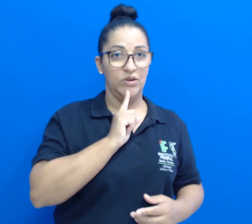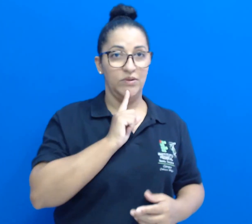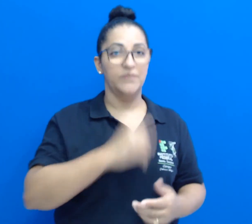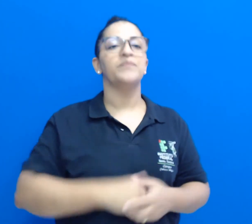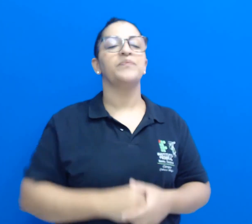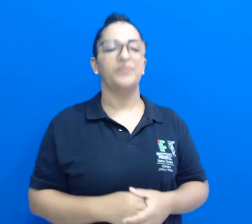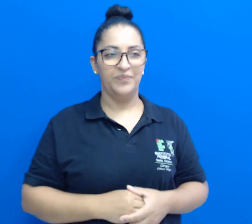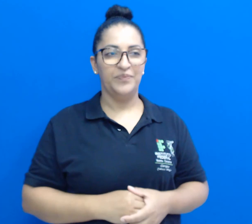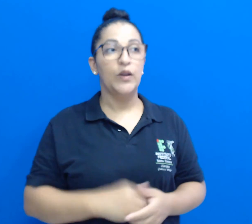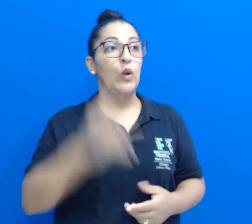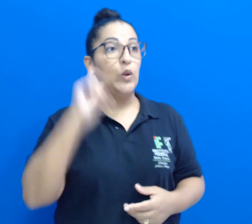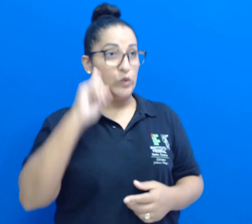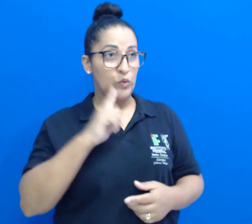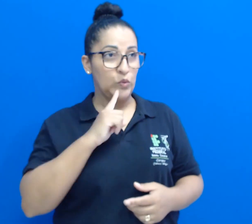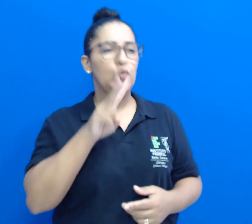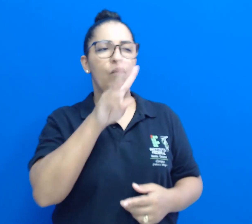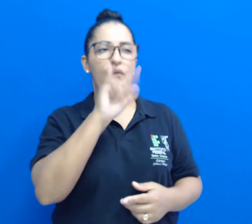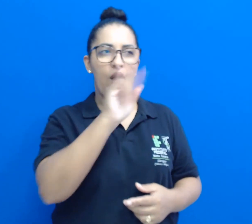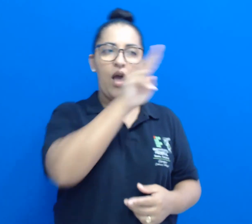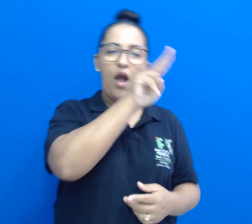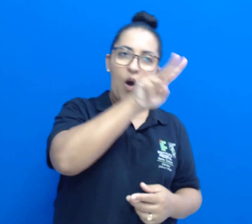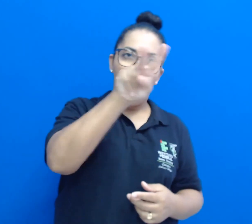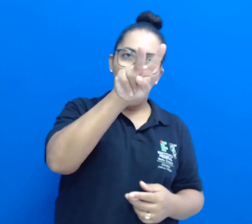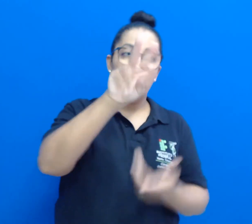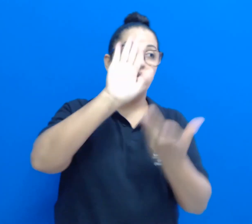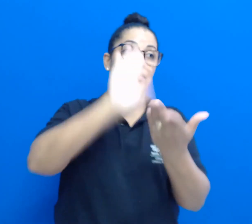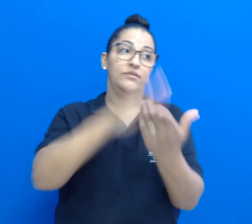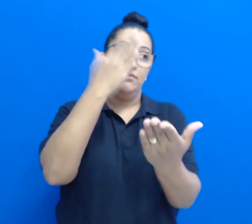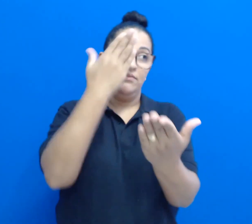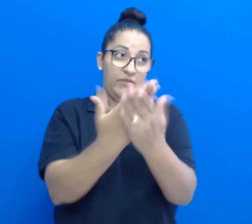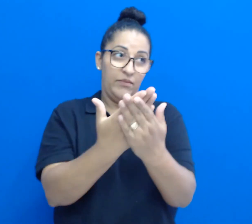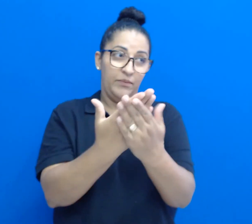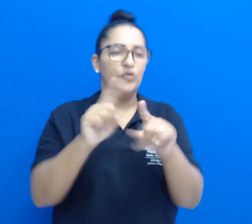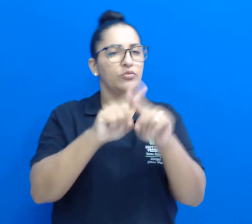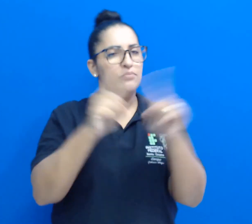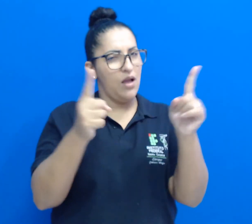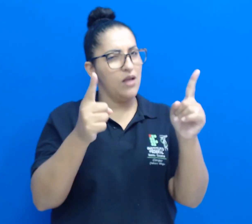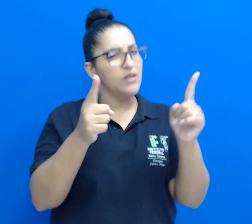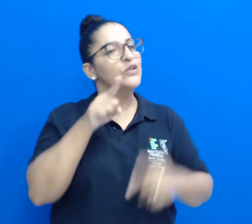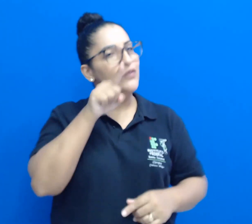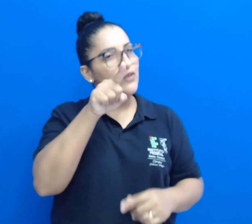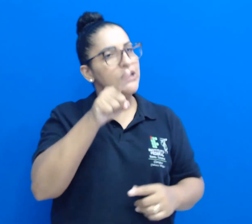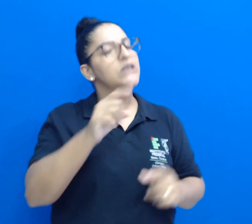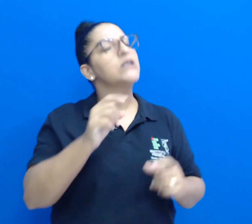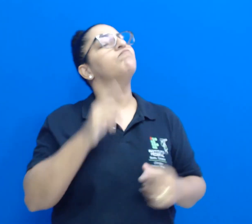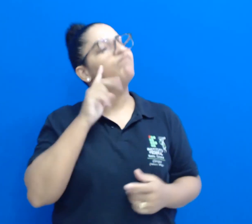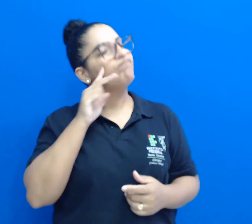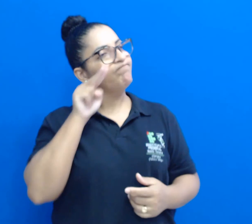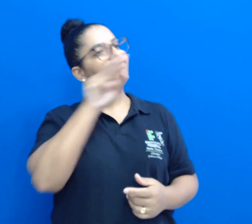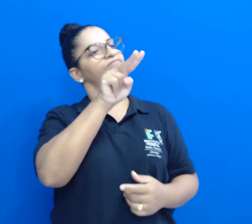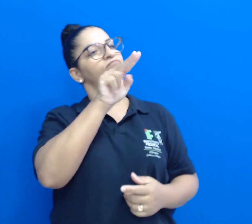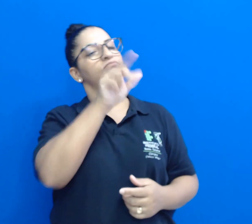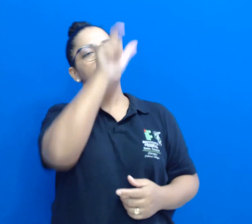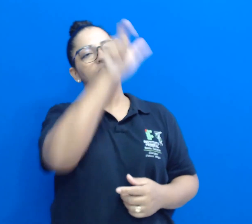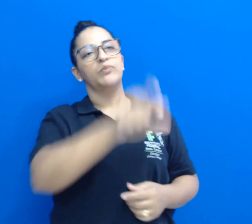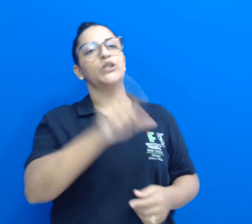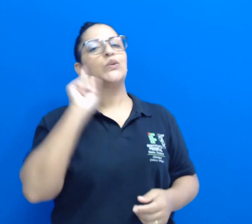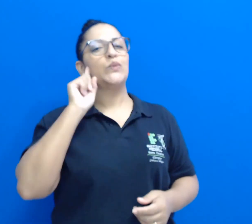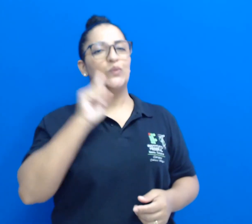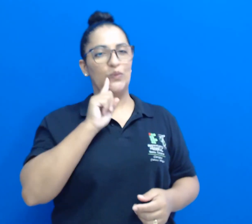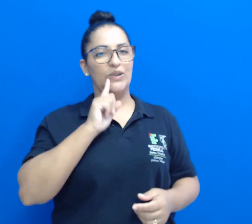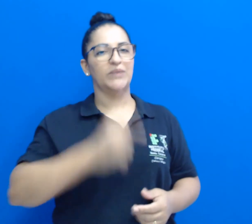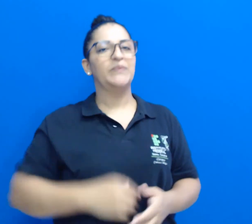o surdo irá olhar para o intérprete, porém é importante você manter o olhar para o surdo.